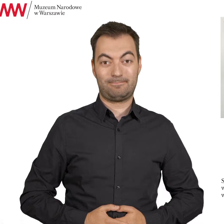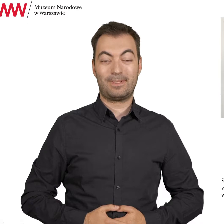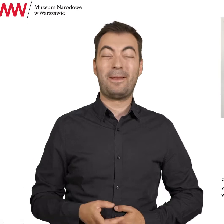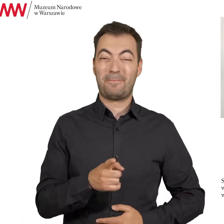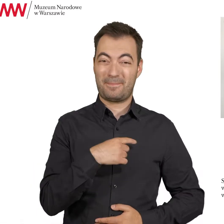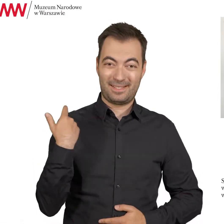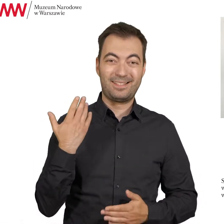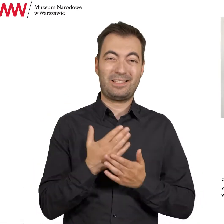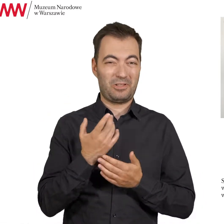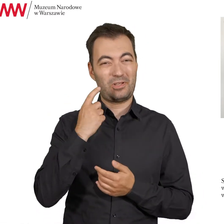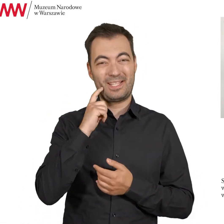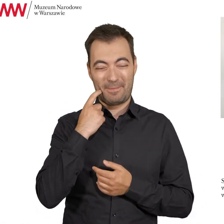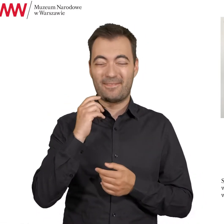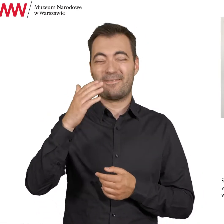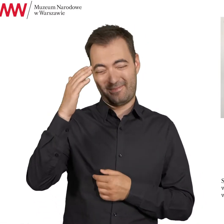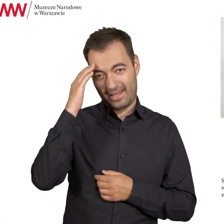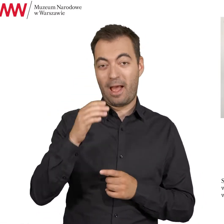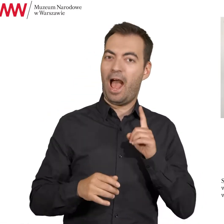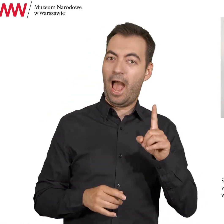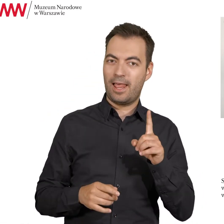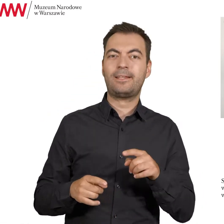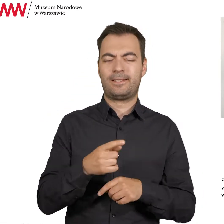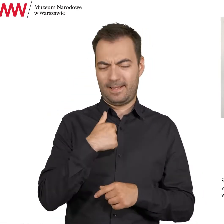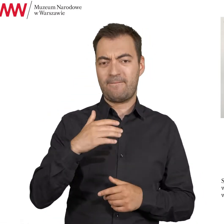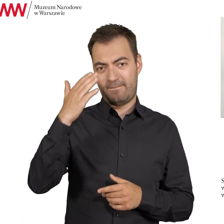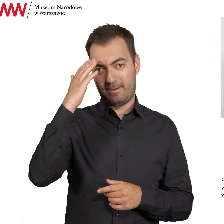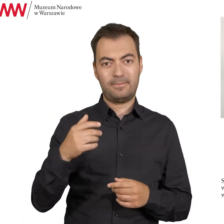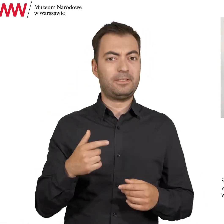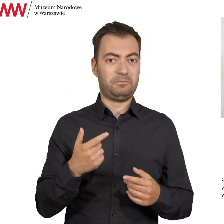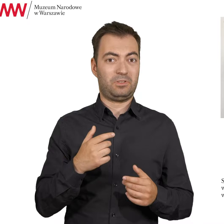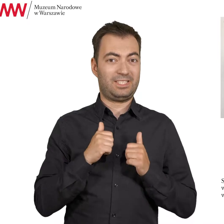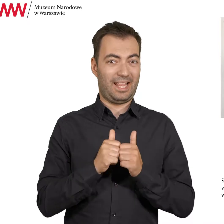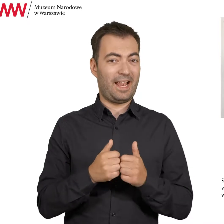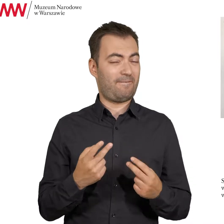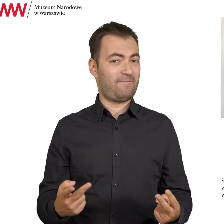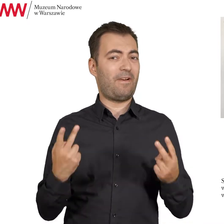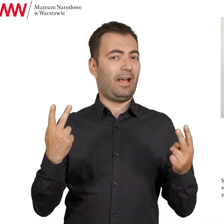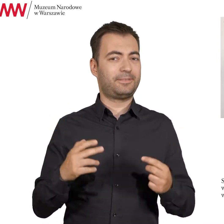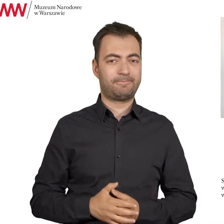Jesteśmy wprawdzie tylko zabawkami, ale mamy świadomość ważnego zadania, jakie nam powierzono.